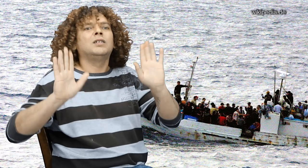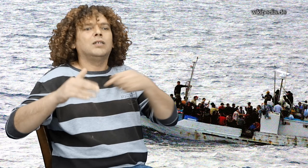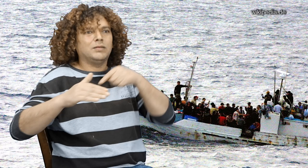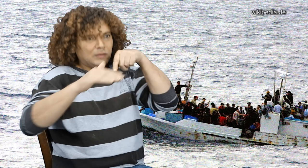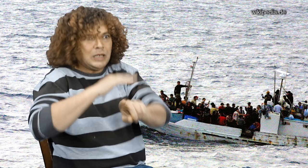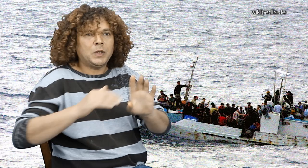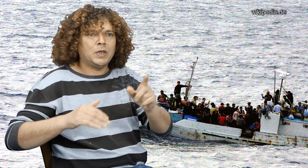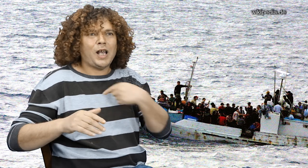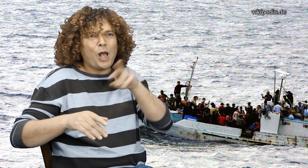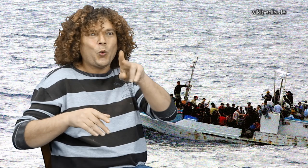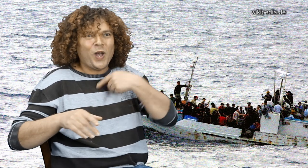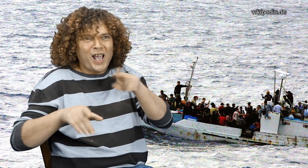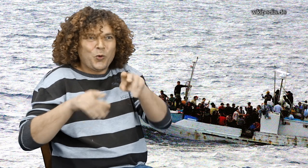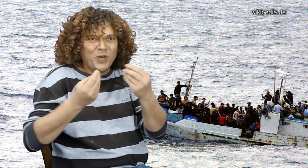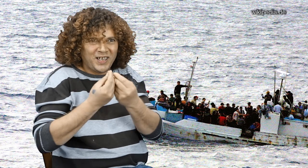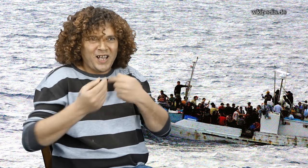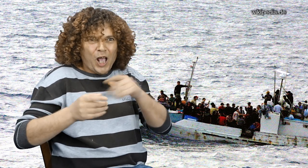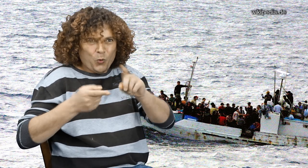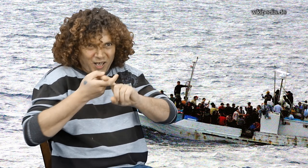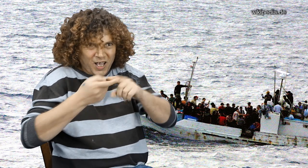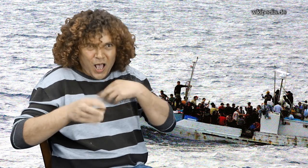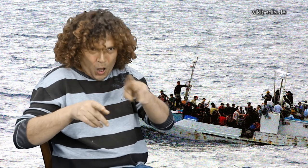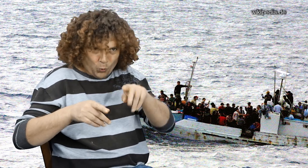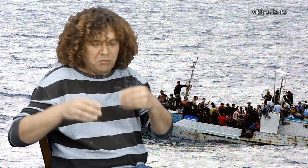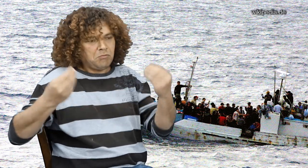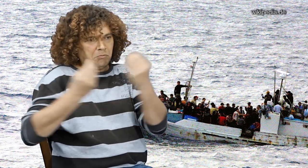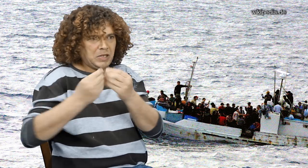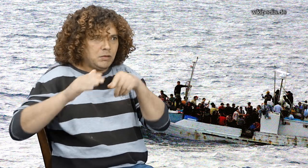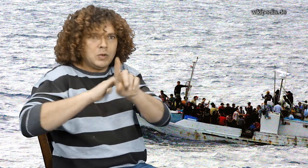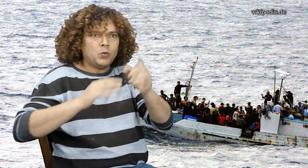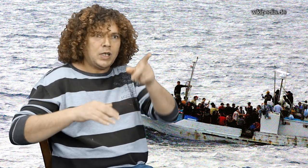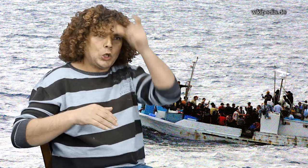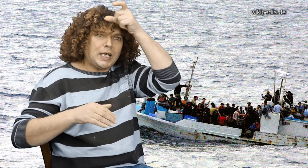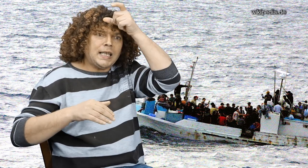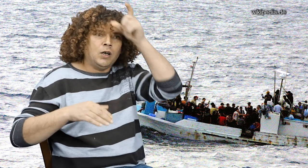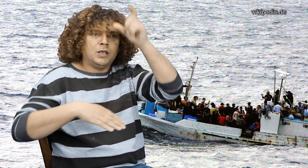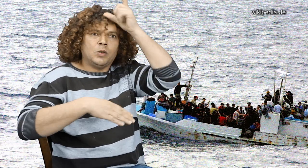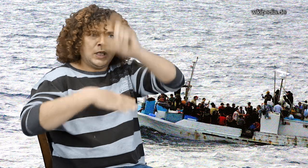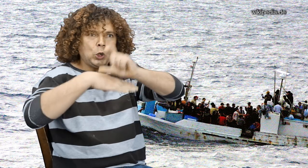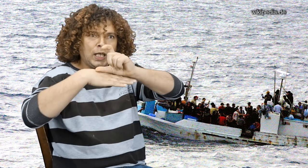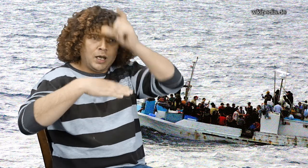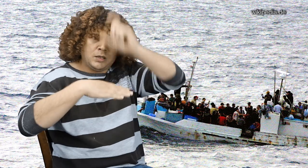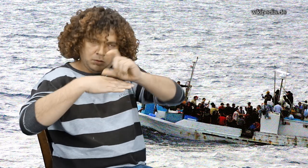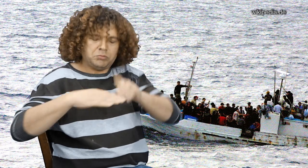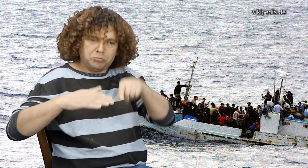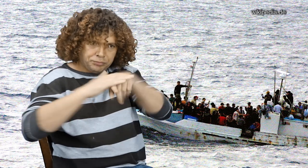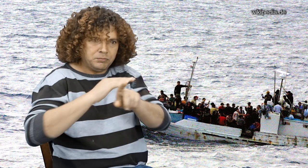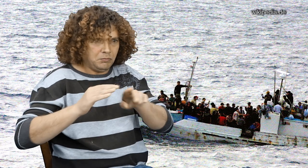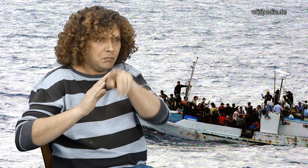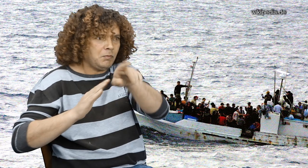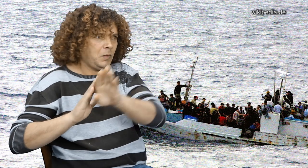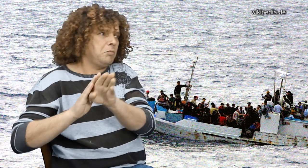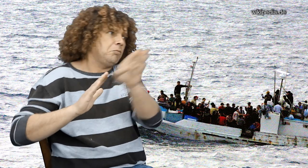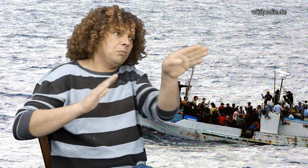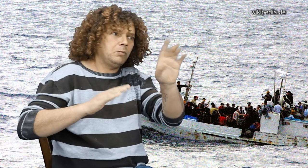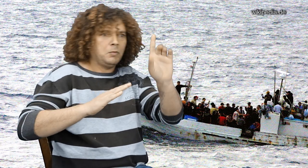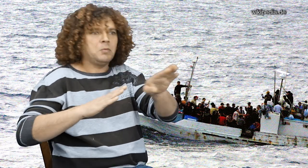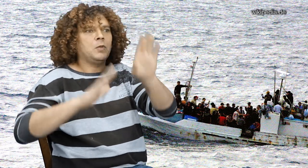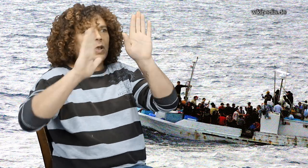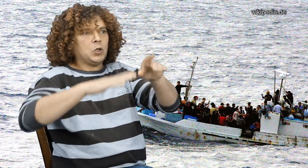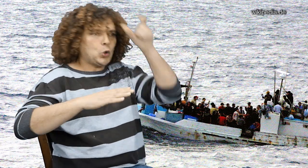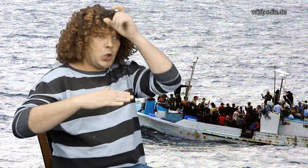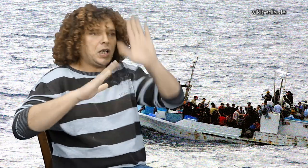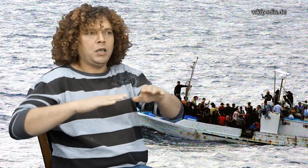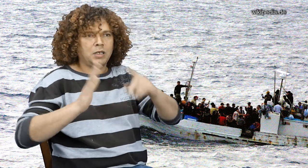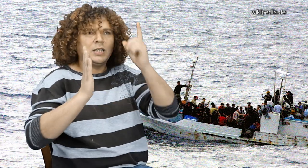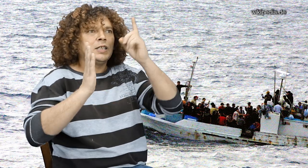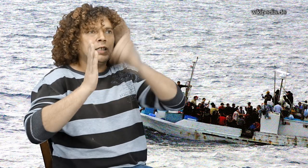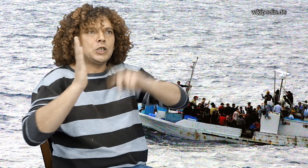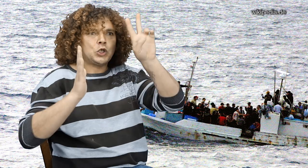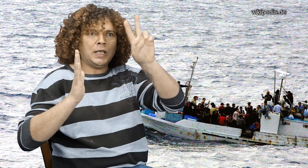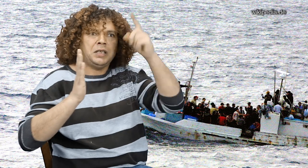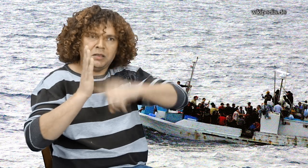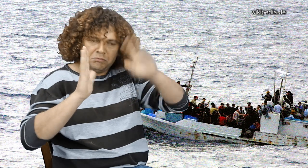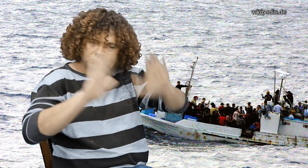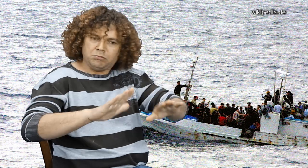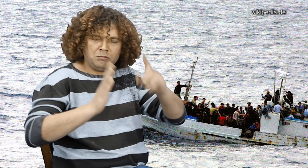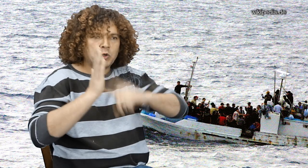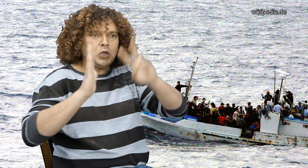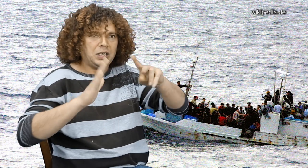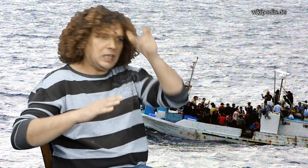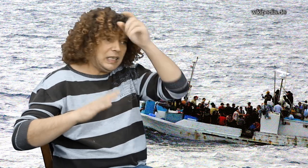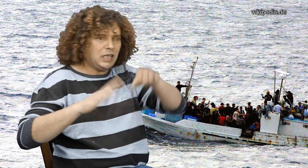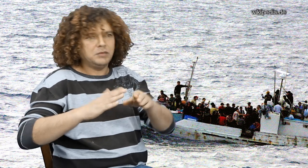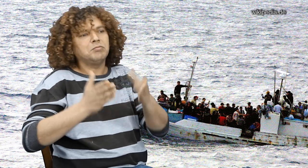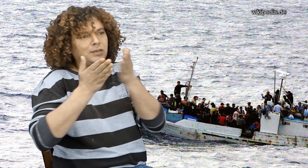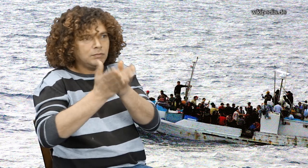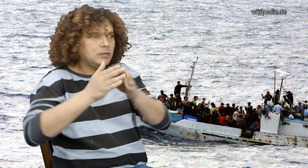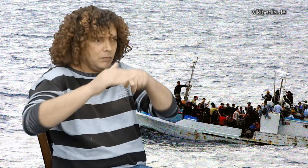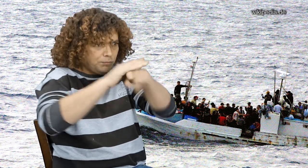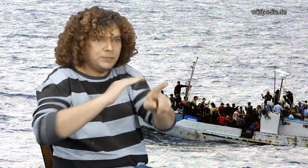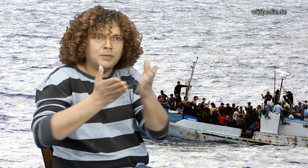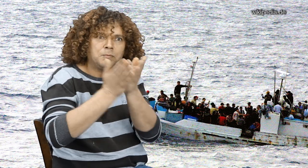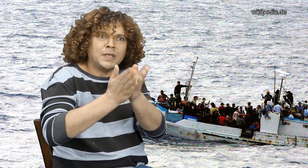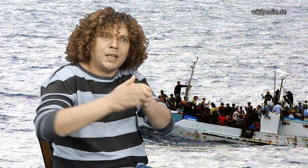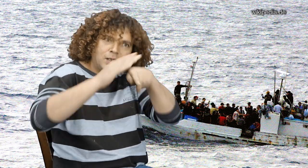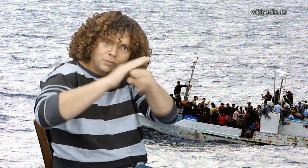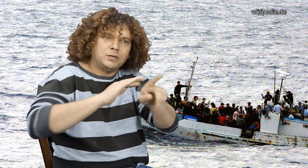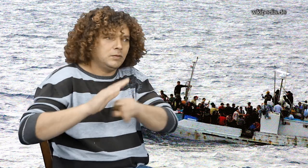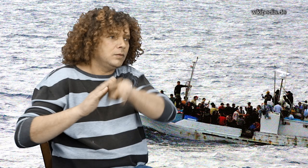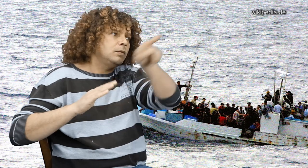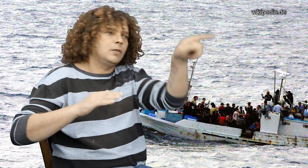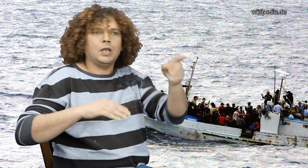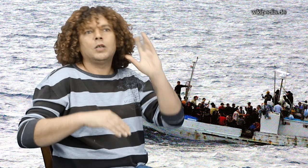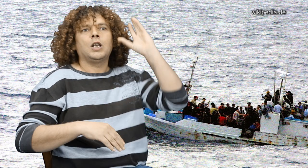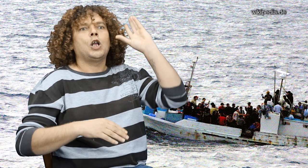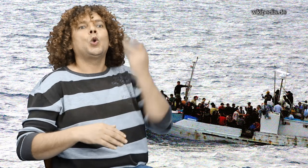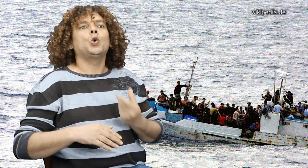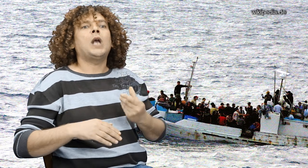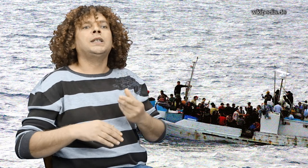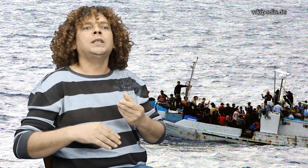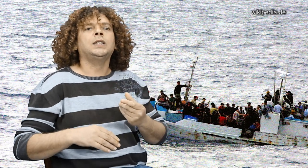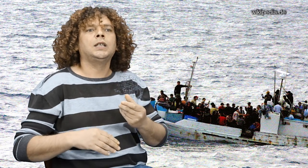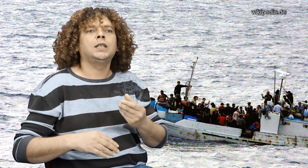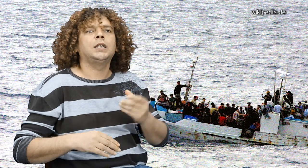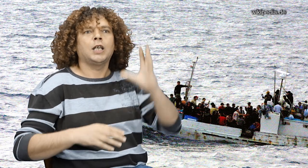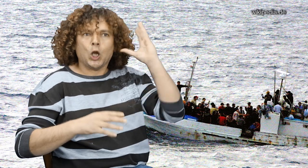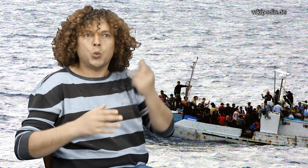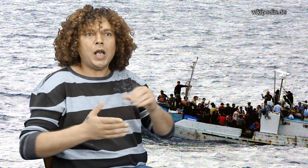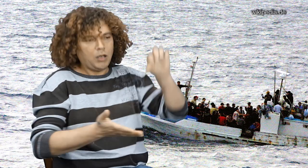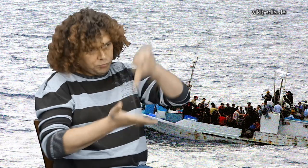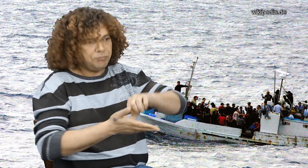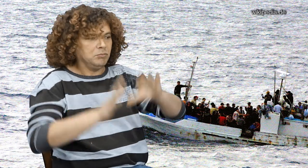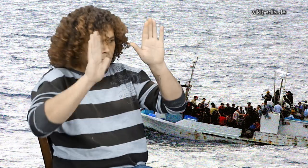Mit meinem Bruder bin ich in die Türkei geflohen, blieben dort erstmal für 2 Monate. Dann flüchteten wir mit dem Schiff in die Ukraine.